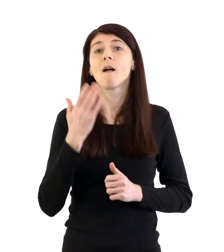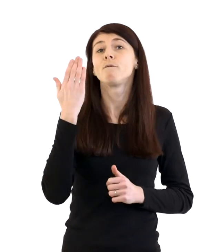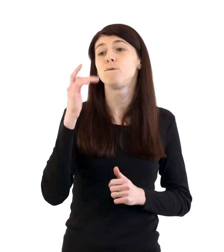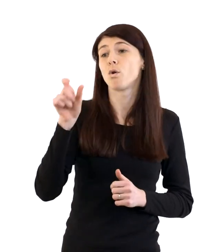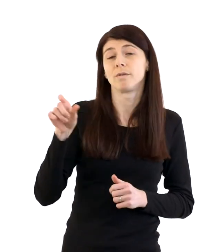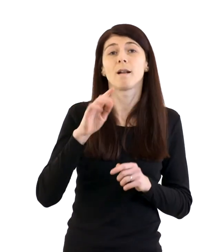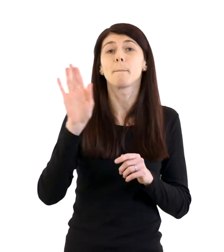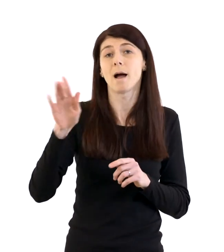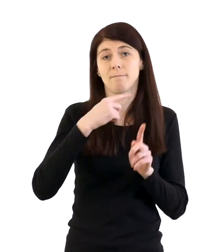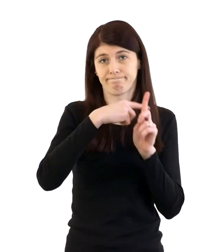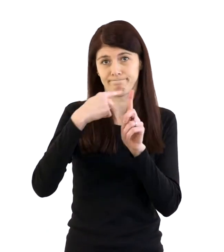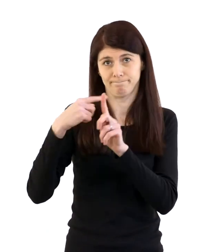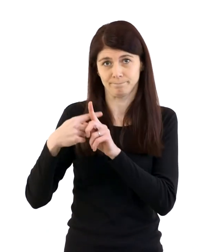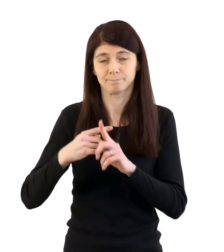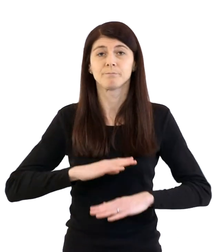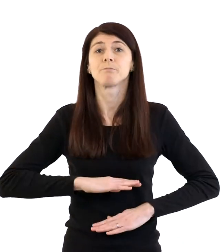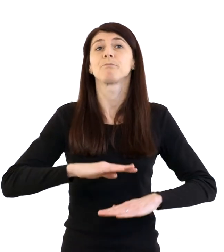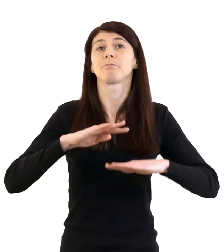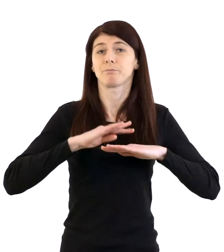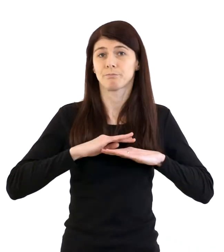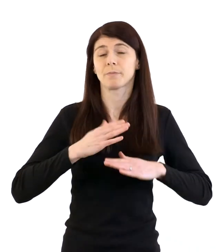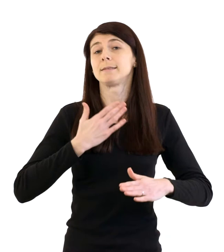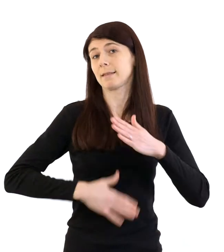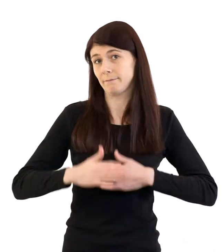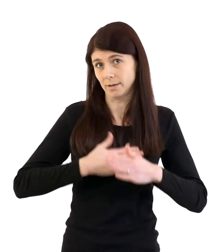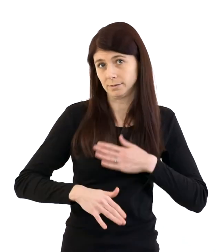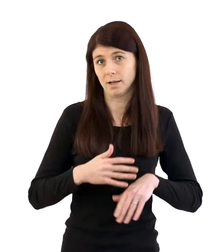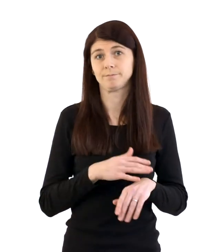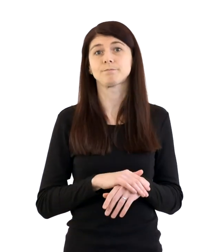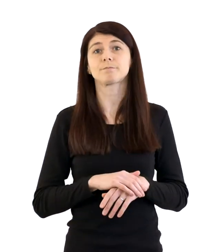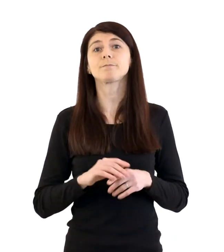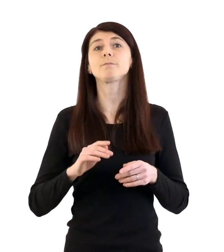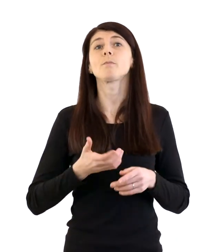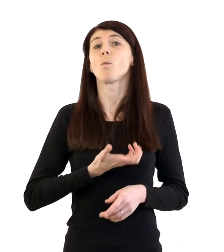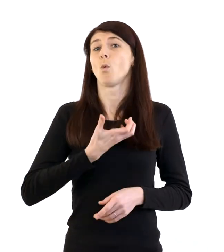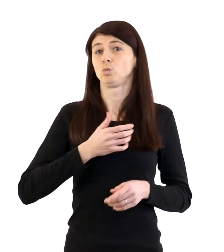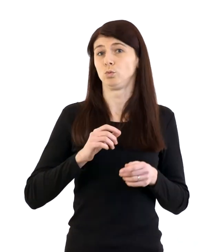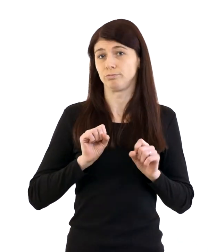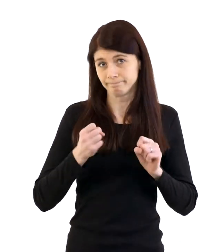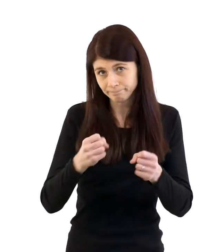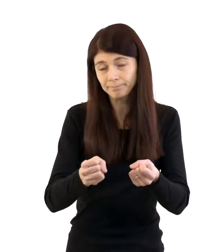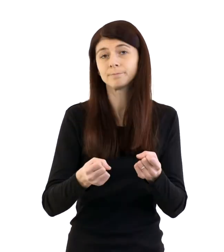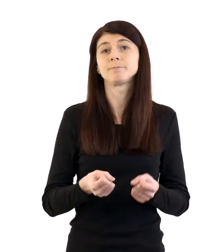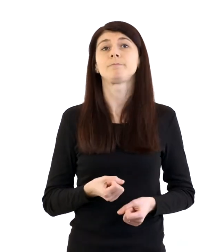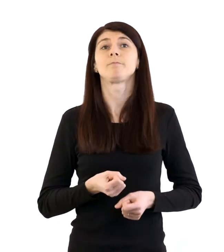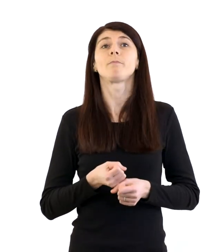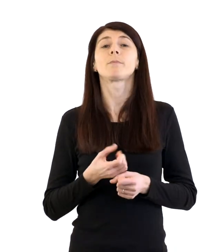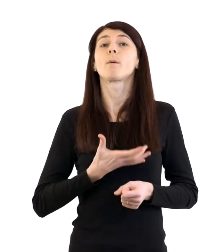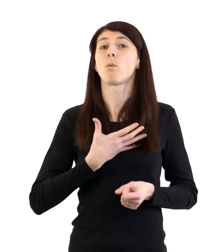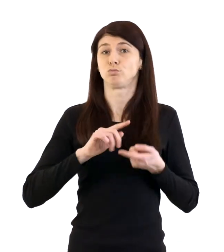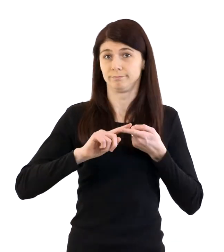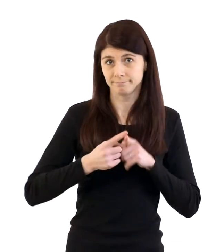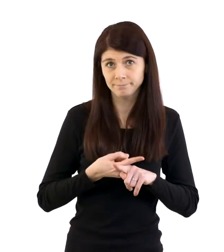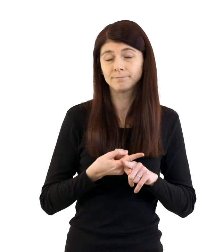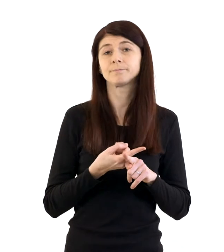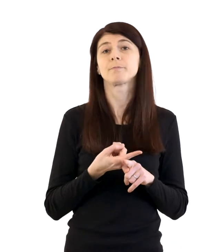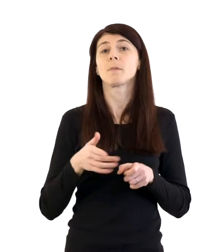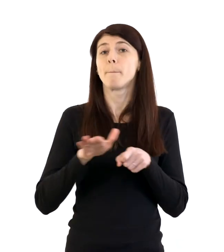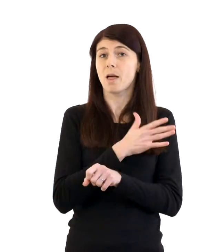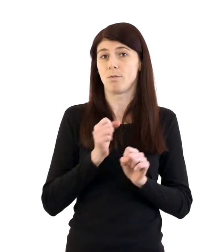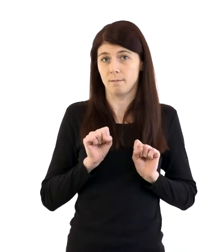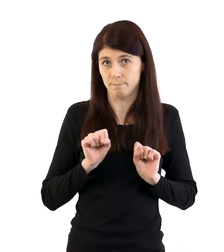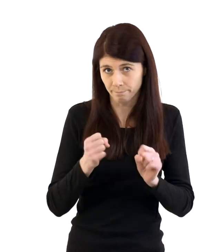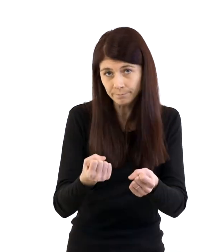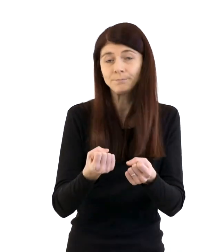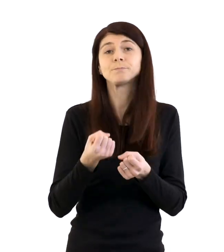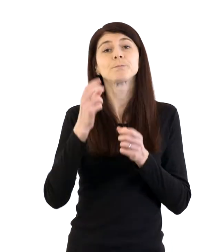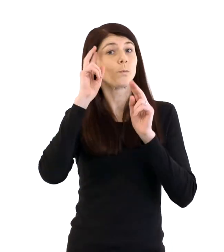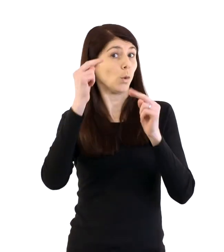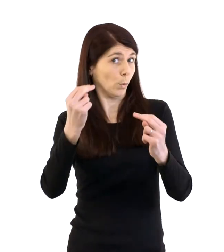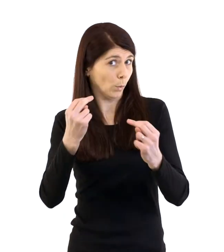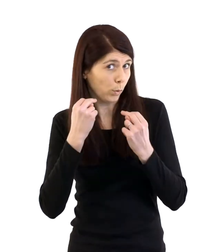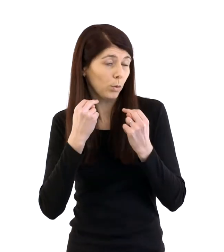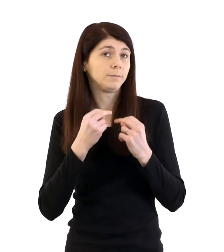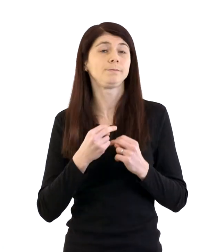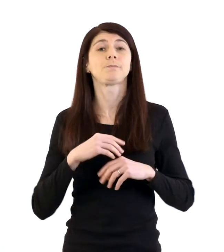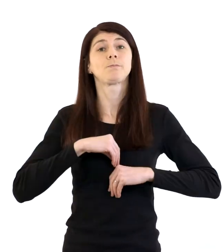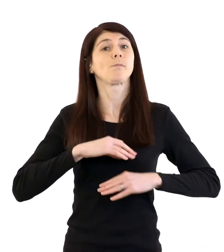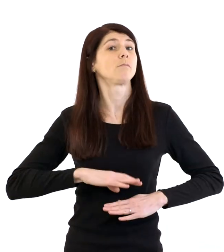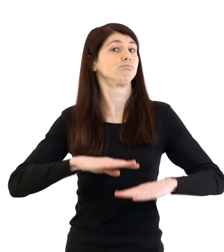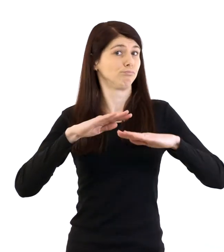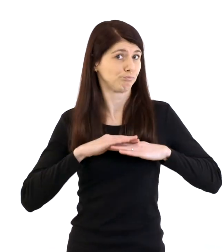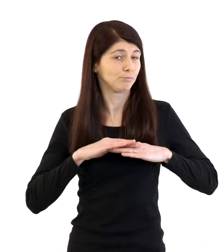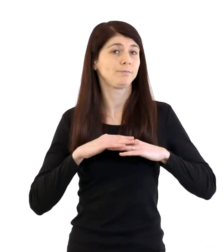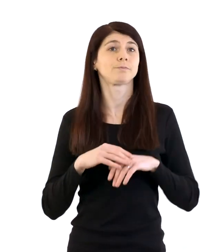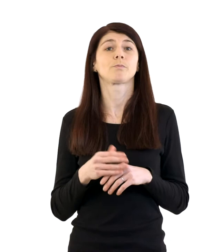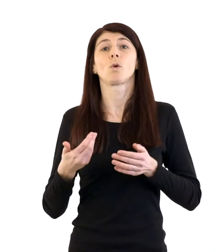Wolontariusz uzyskuje liczne korzyści: satysfakcję, spełnienie swoich motywacji (poczucie sensu, uznanie ze strony innych, podwyższenie samooceny itd.),